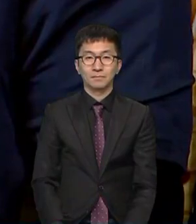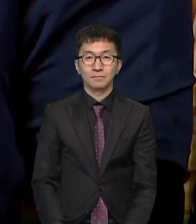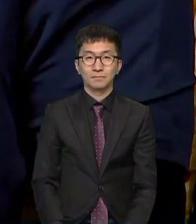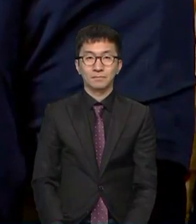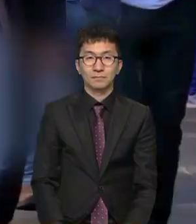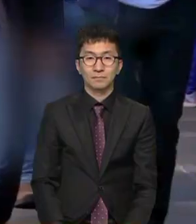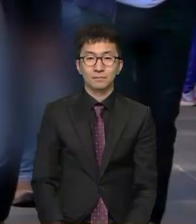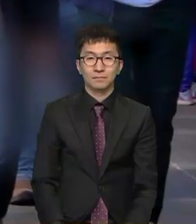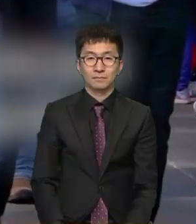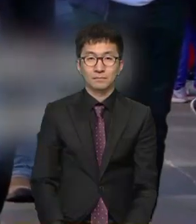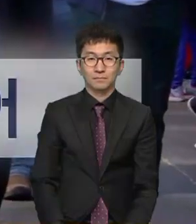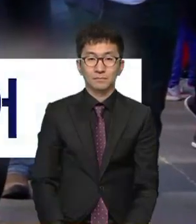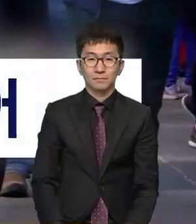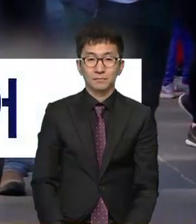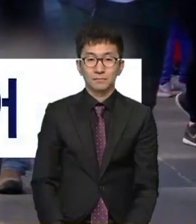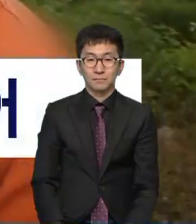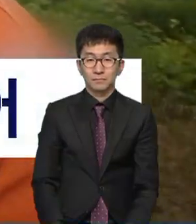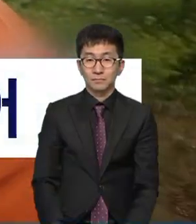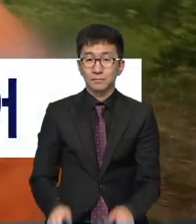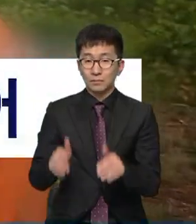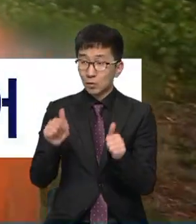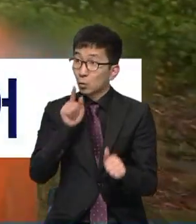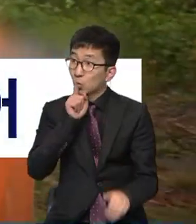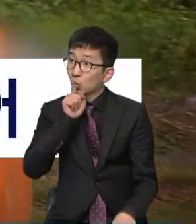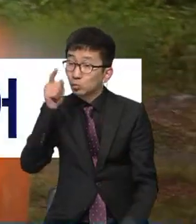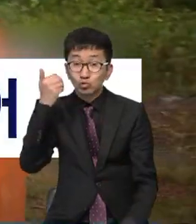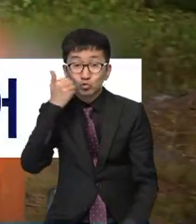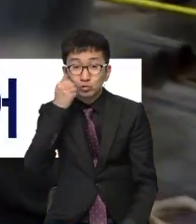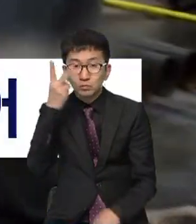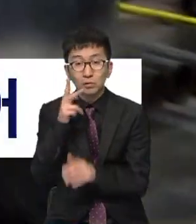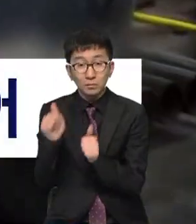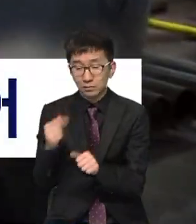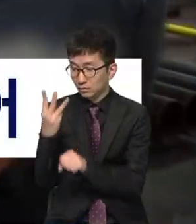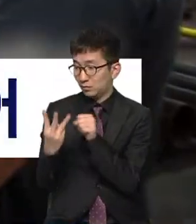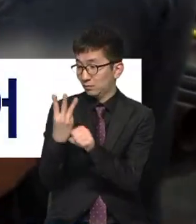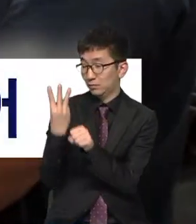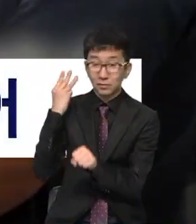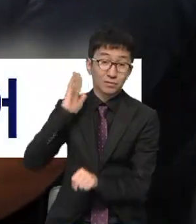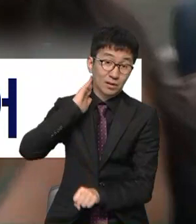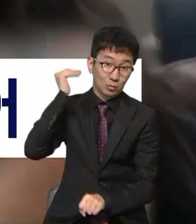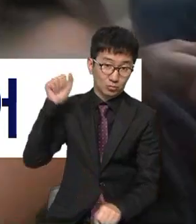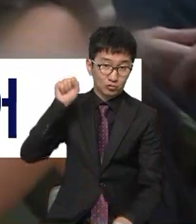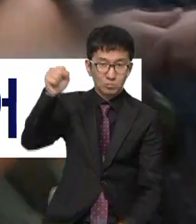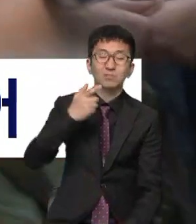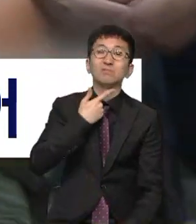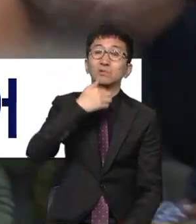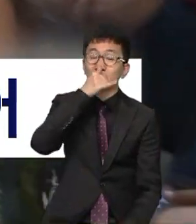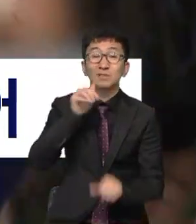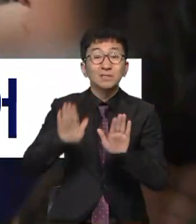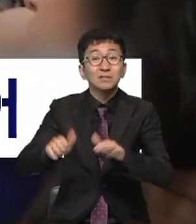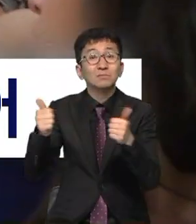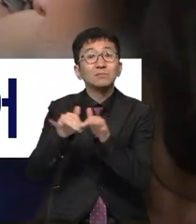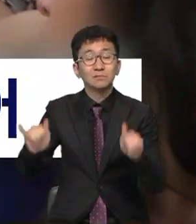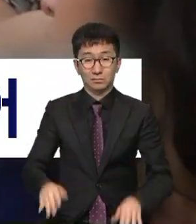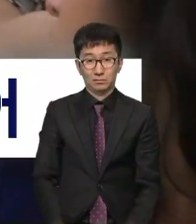(특파원) 당시 기소 검사는 3년 전 대선에도 출마했던 현직 상원 의는인데 법원을 존중한다고 했을 뿐 사과하지